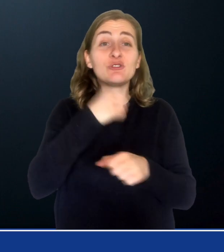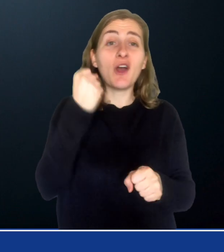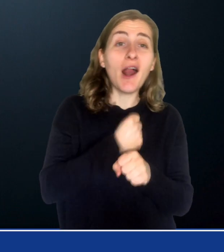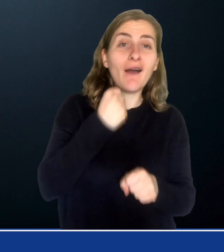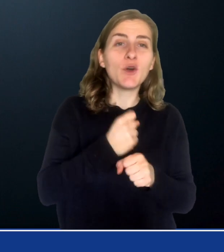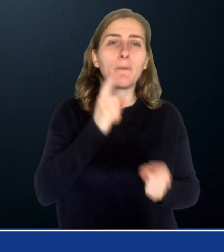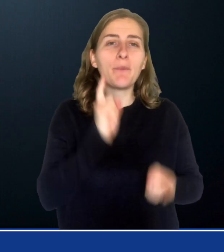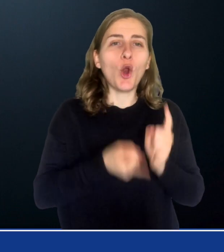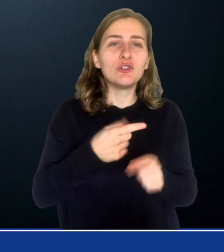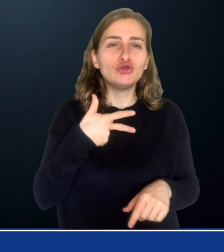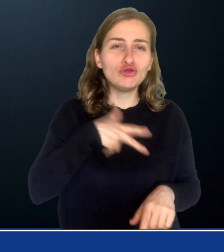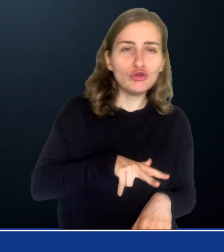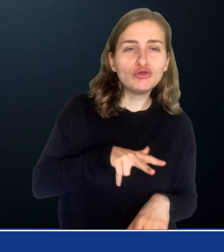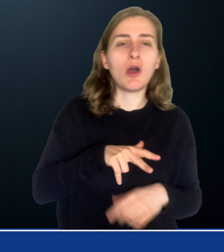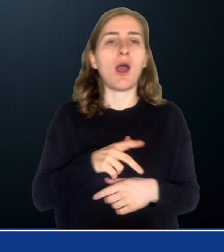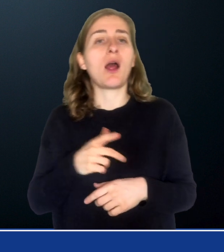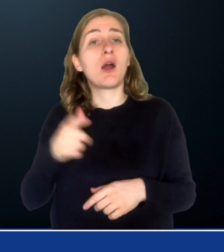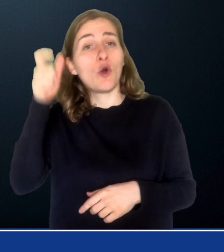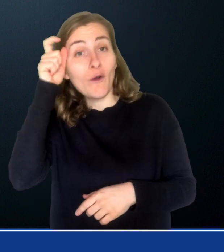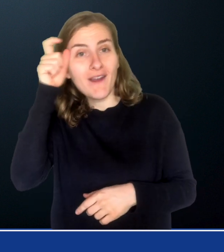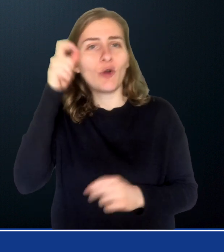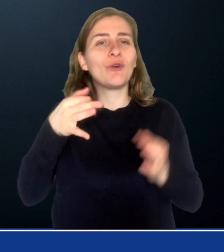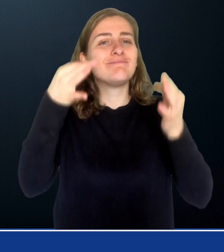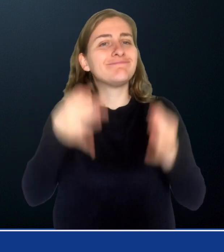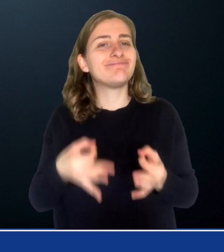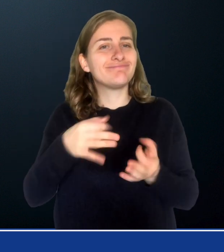Il Ministero del Lavoro e delle Politiche Sociali e il Governo